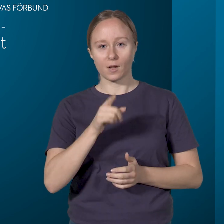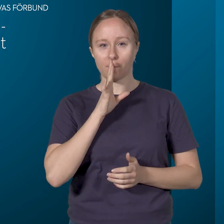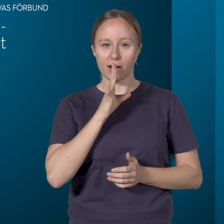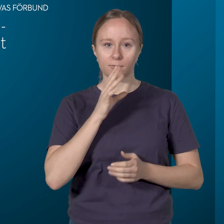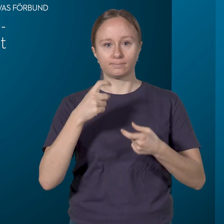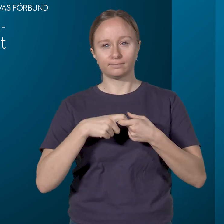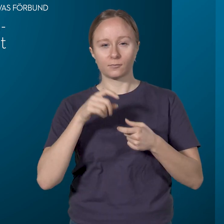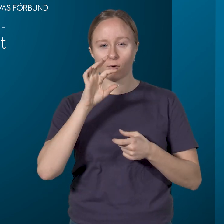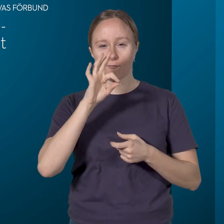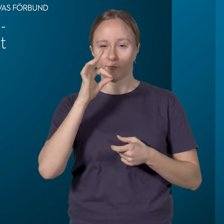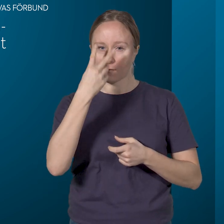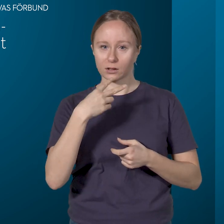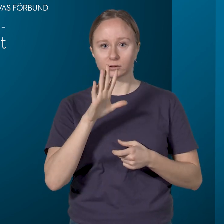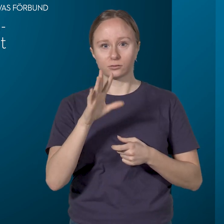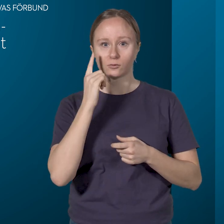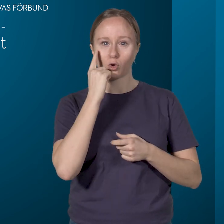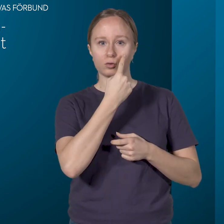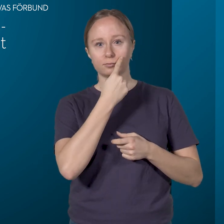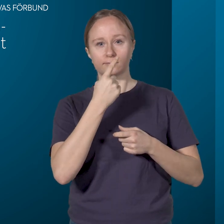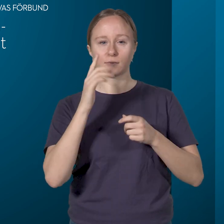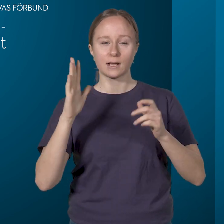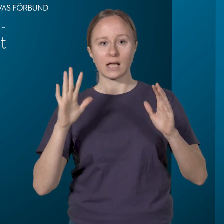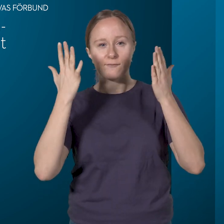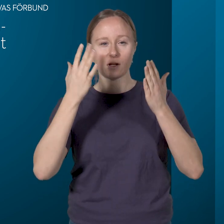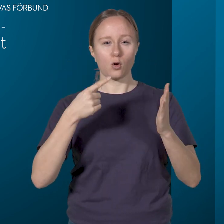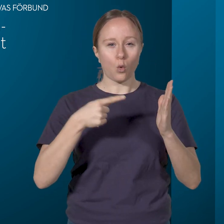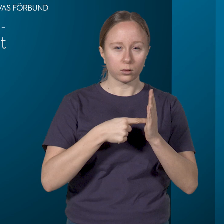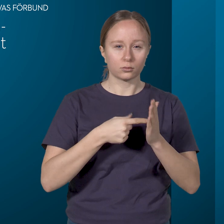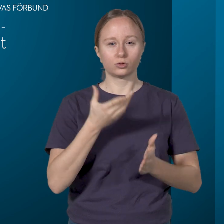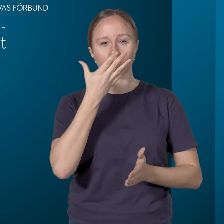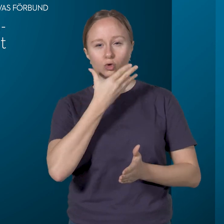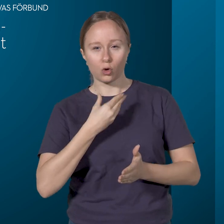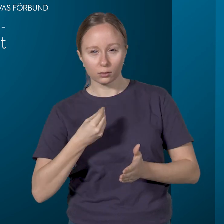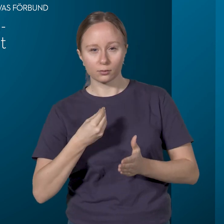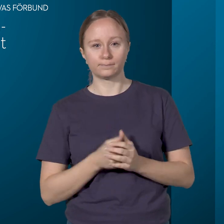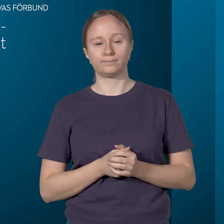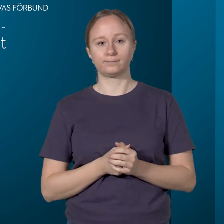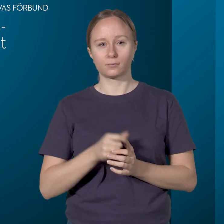Pjäsen skildrar livets hårdhet och dess skönhet genom Frans ögon.